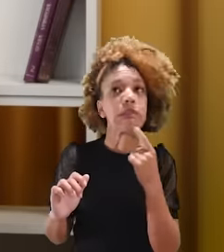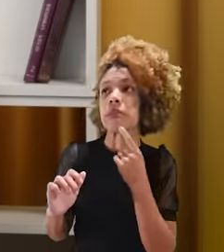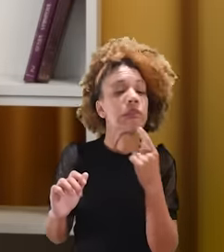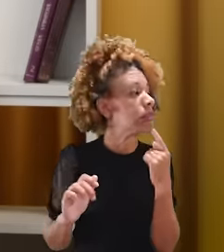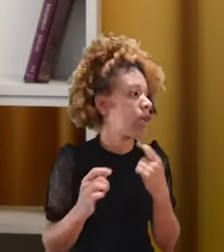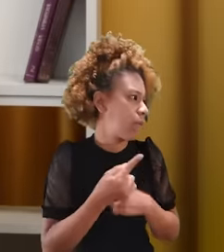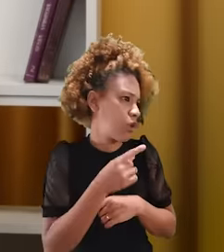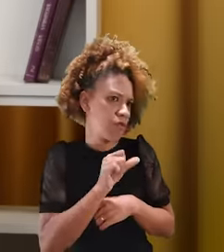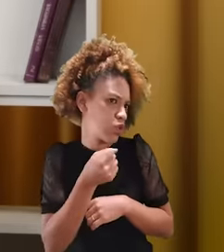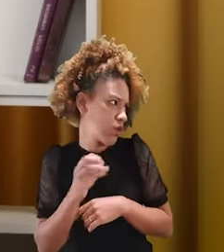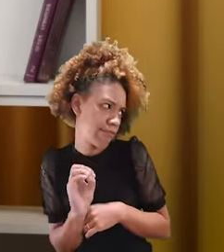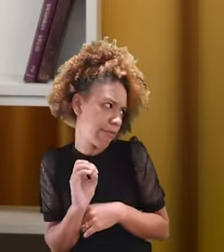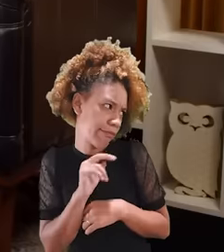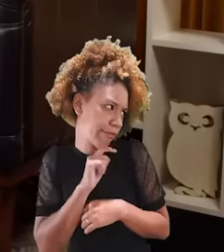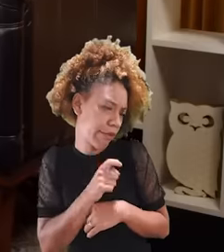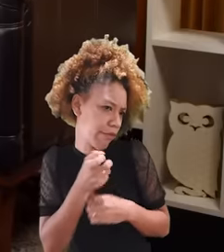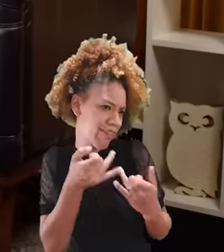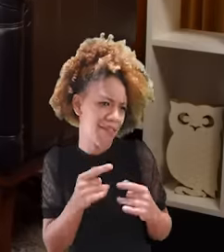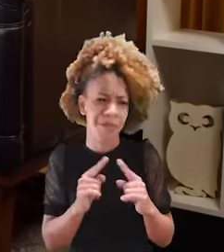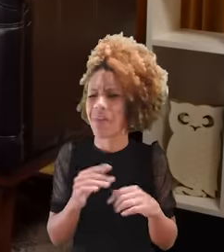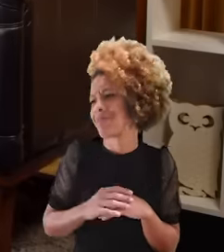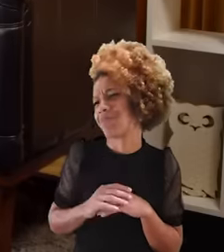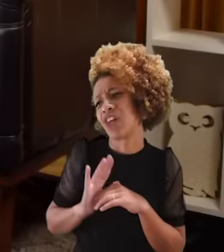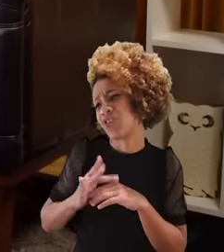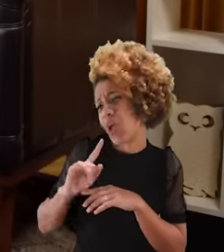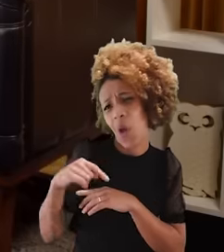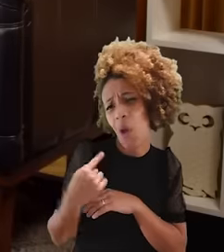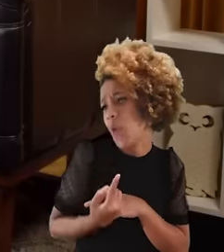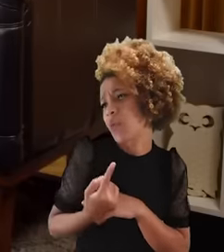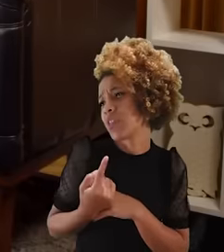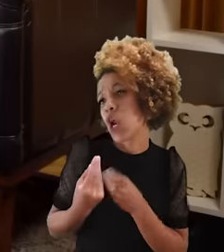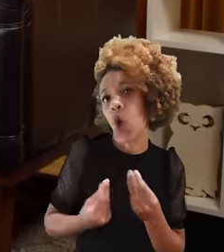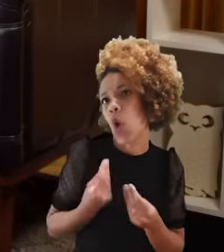80 ninguém falava disso é e e que já tá virando outra coisa é como a inteligência artificial tá